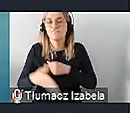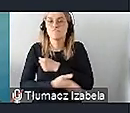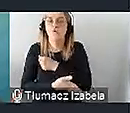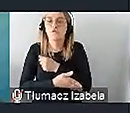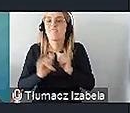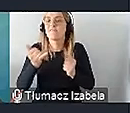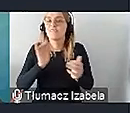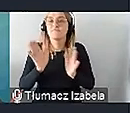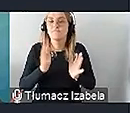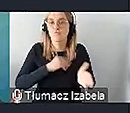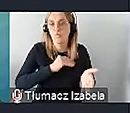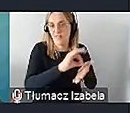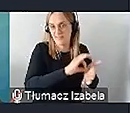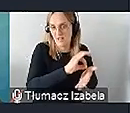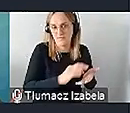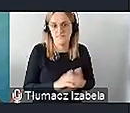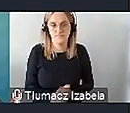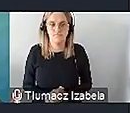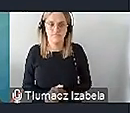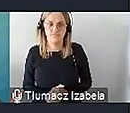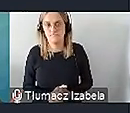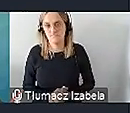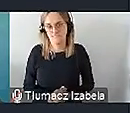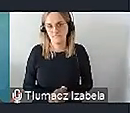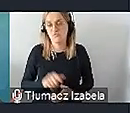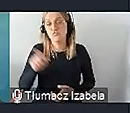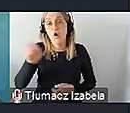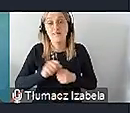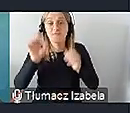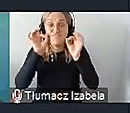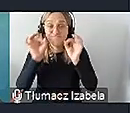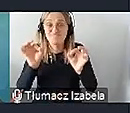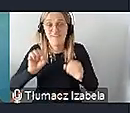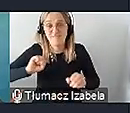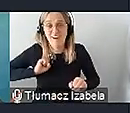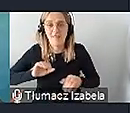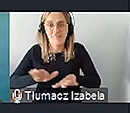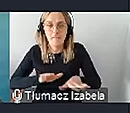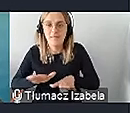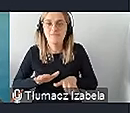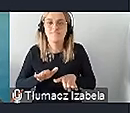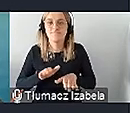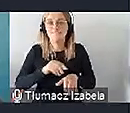Jest, myślę, fajnym miejscem do tego, żeby się uczyć rysować.